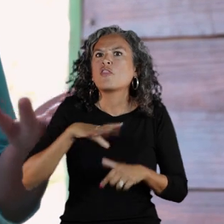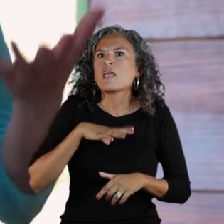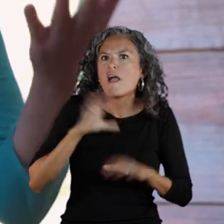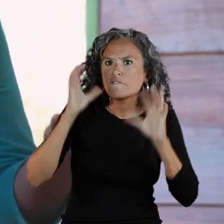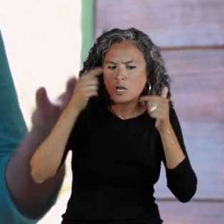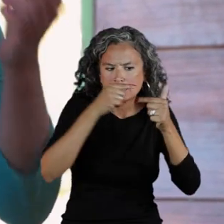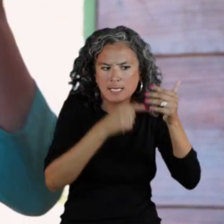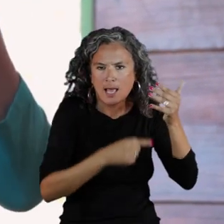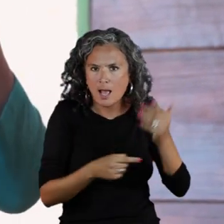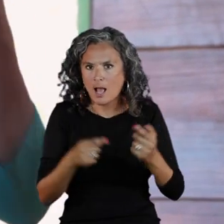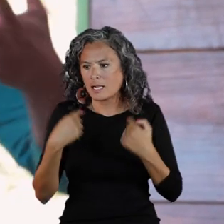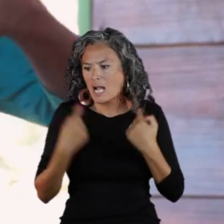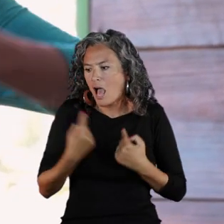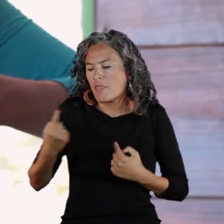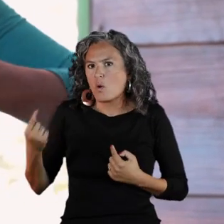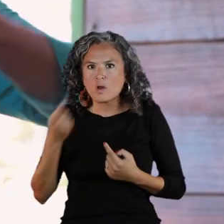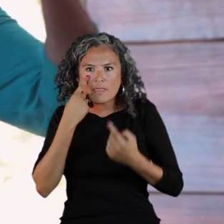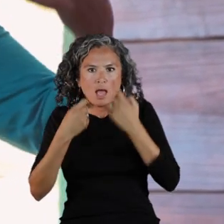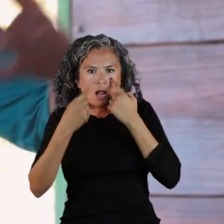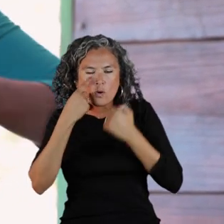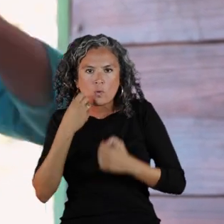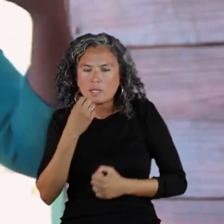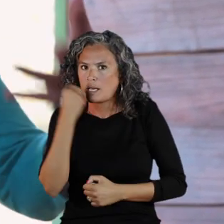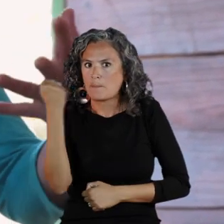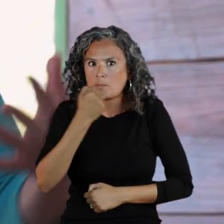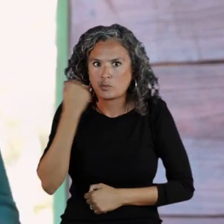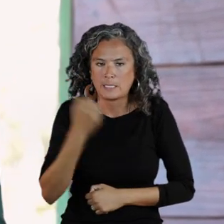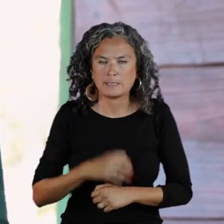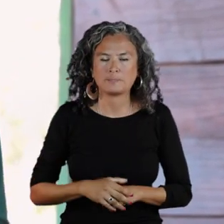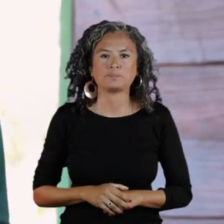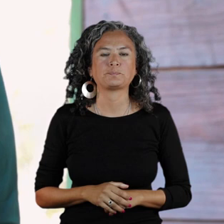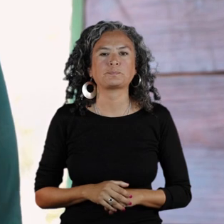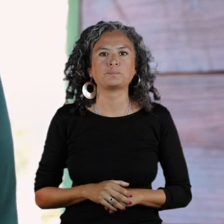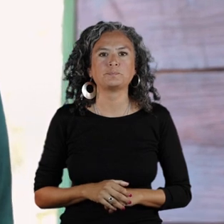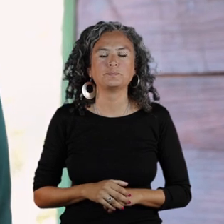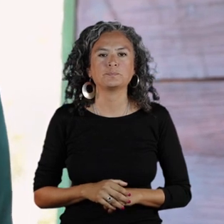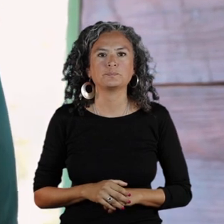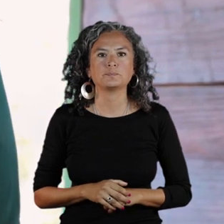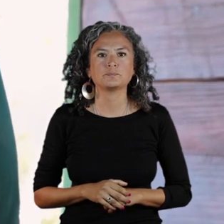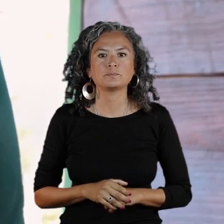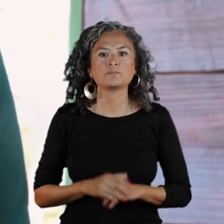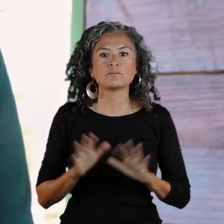diferentes contextos de nuestra vida y en particular en las relaciones personales.